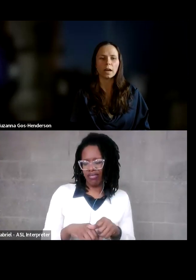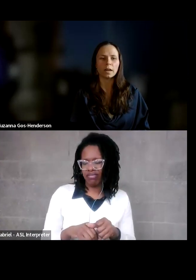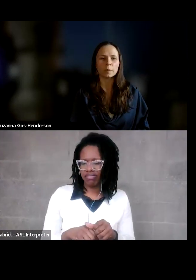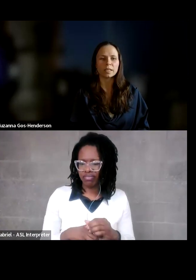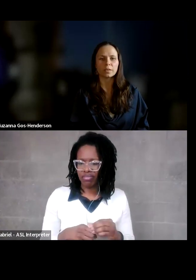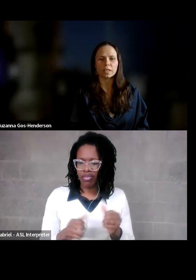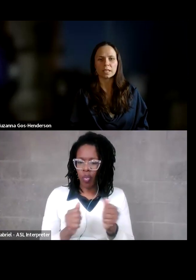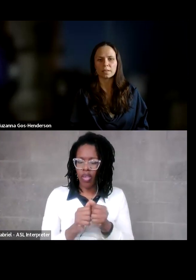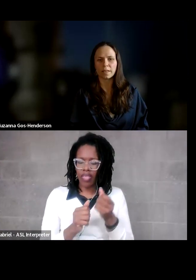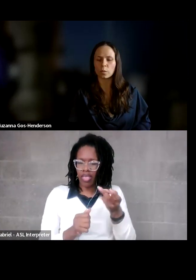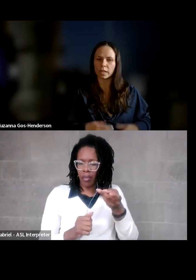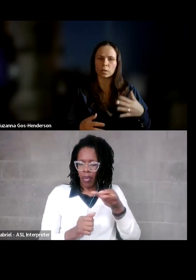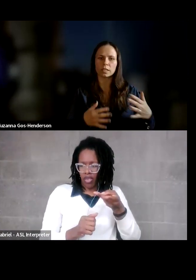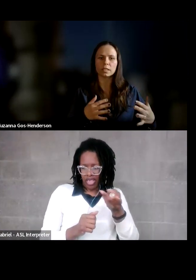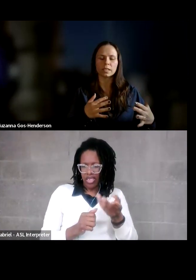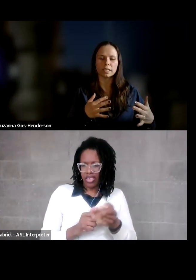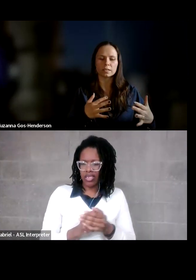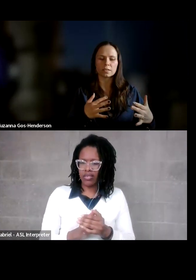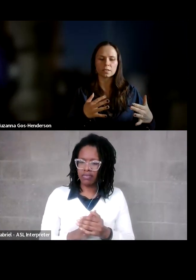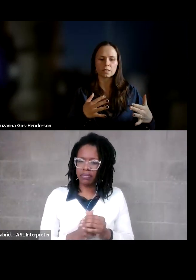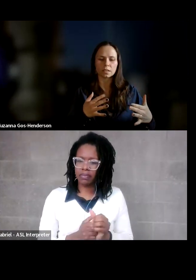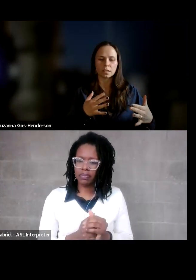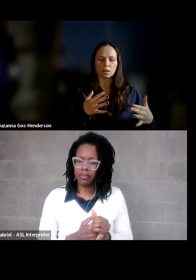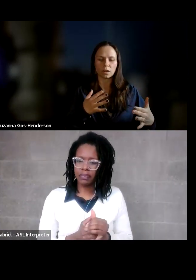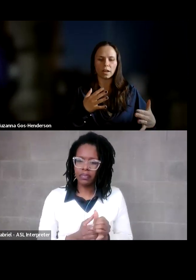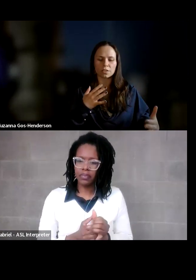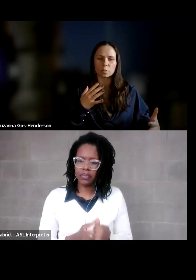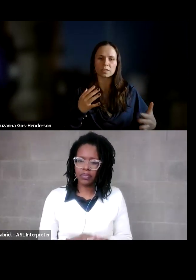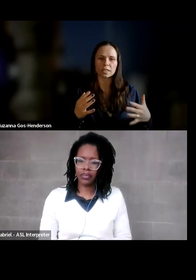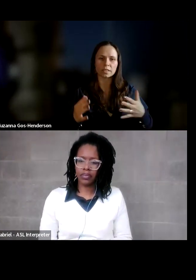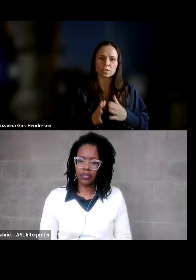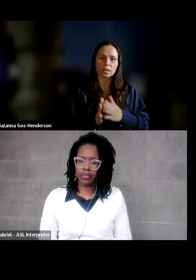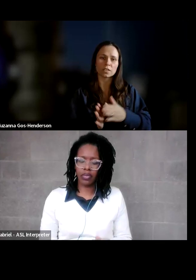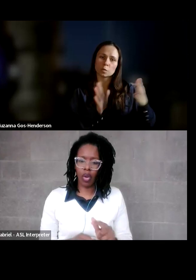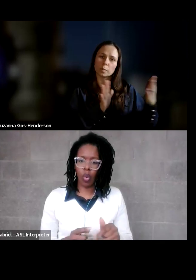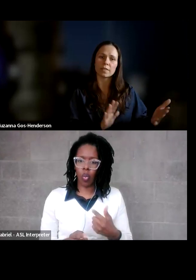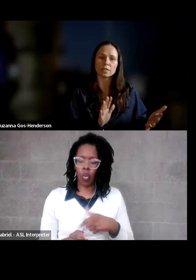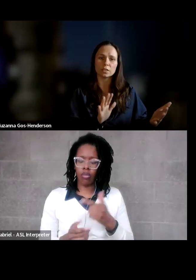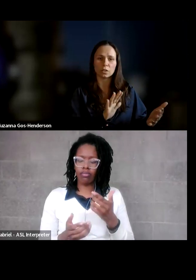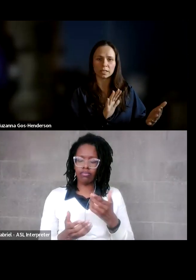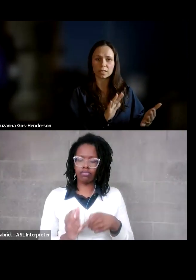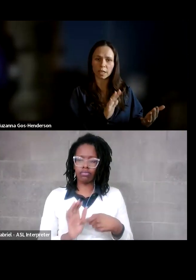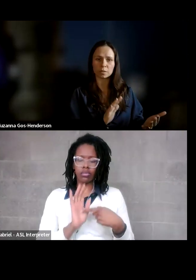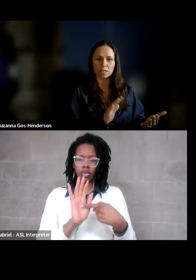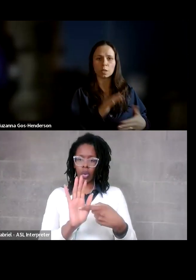Y creo que de esa manera, cuando nos presentamos como si fuéramos parte del mismo equipo